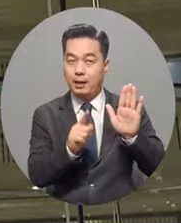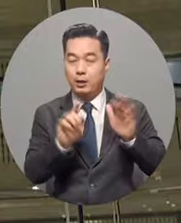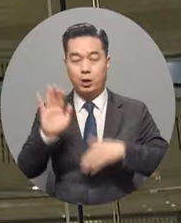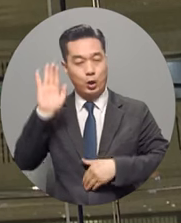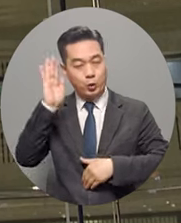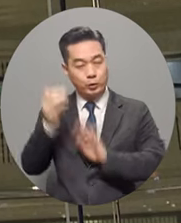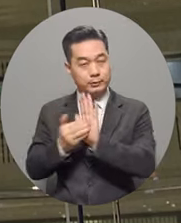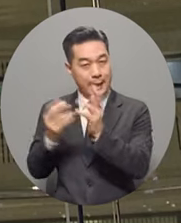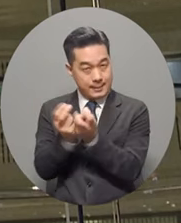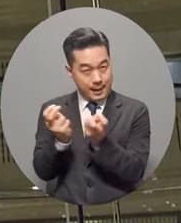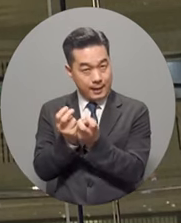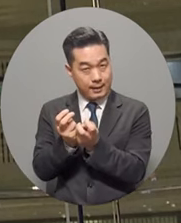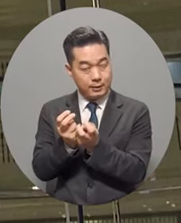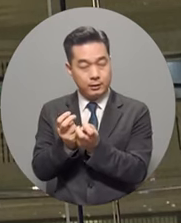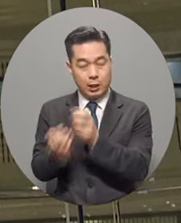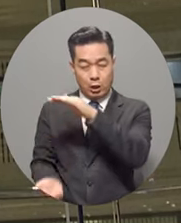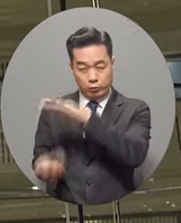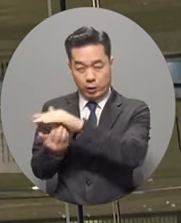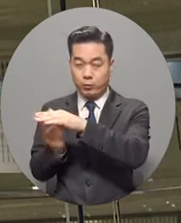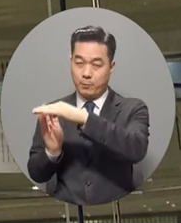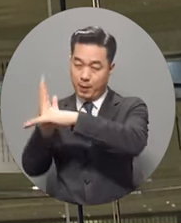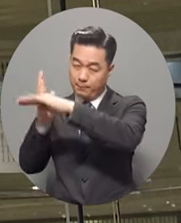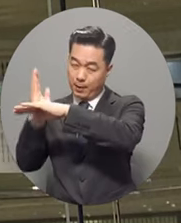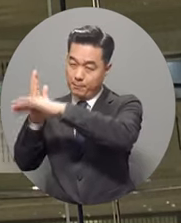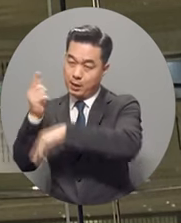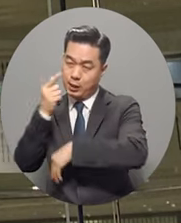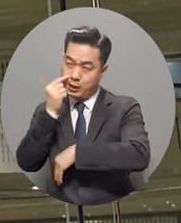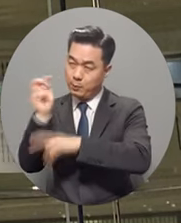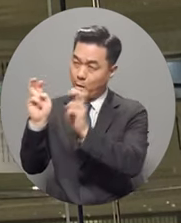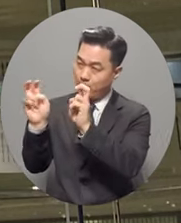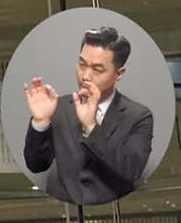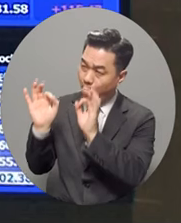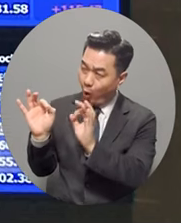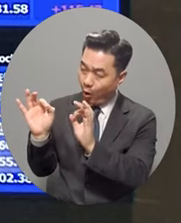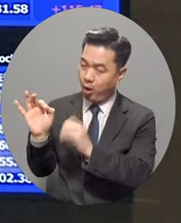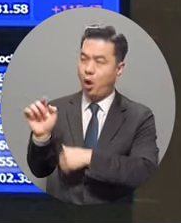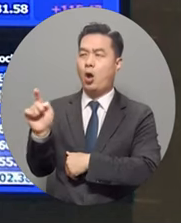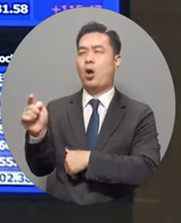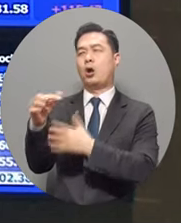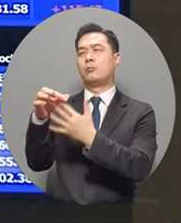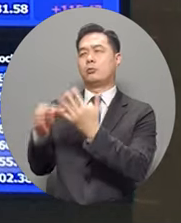이번 대책은 최근 연일 최고 기록을 갈아치우고 있는 일본 증시의 기업 가치